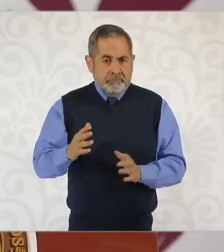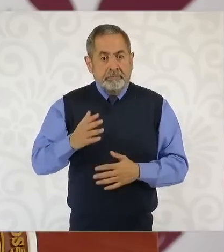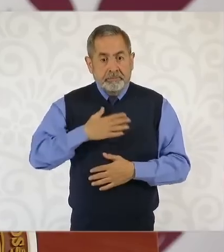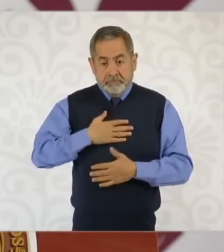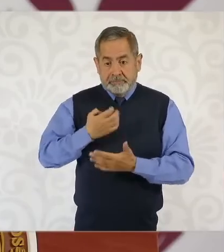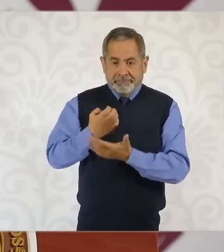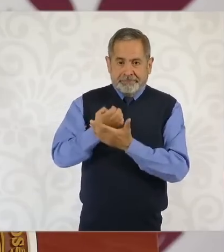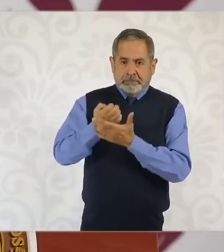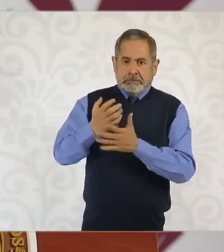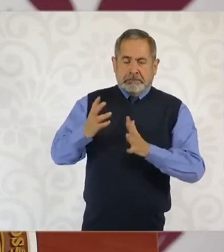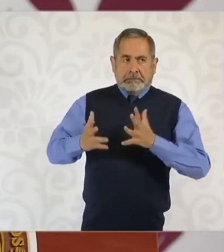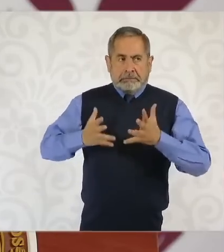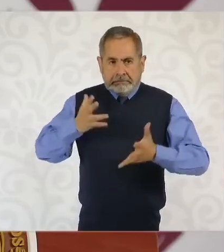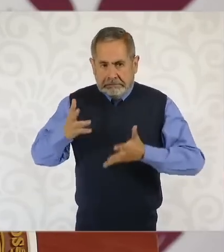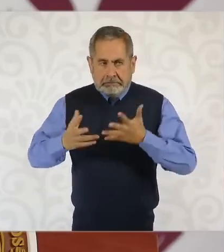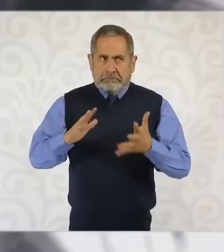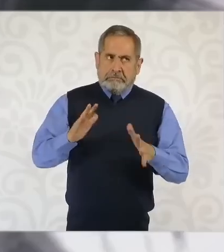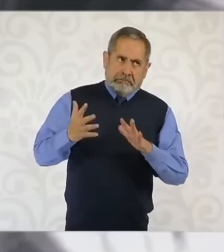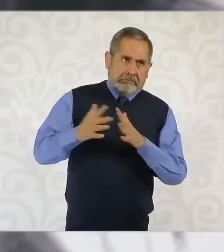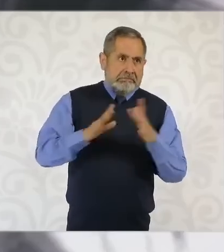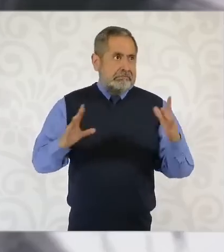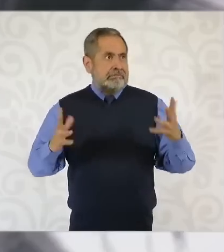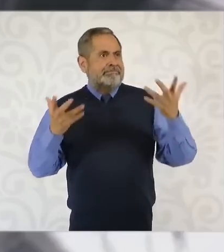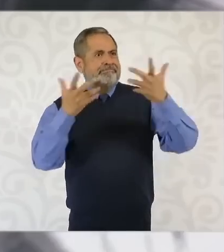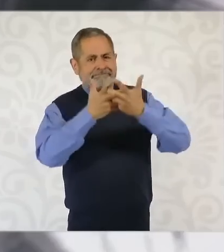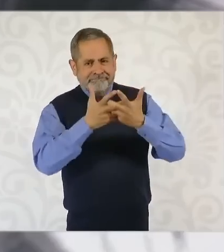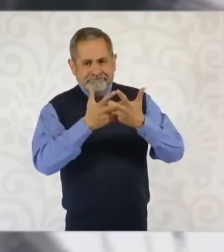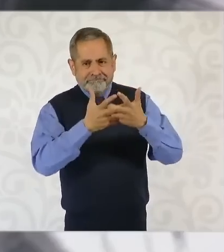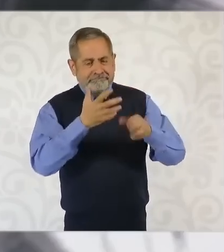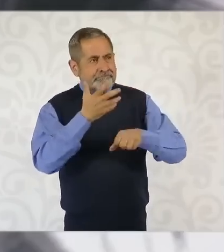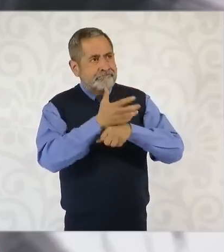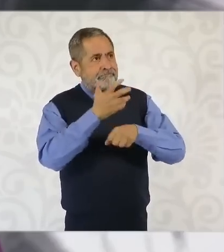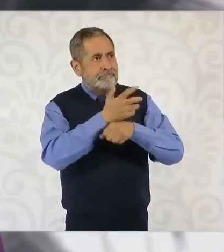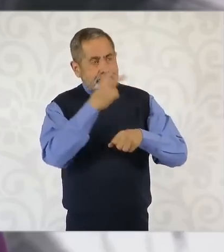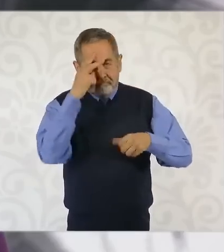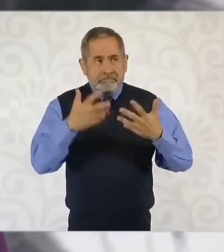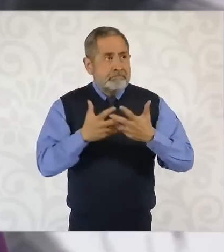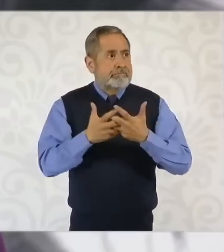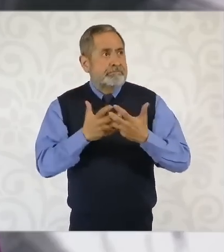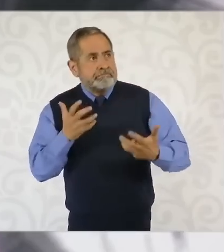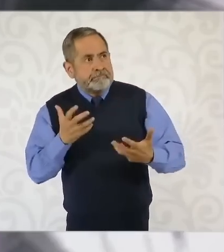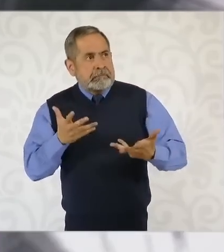si está sustentada en esta integración que se ha dado desde hace muchos años con Estados Unidos